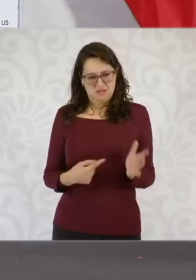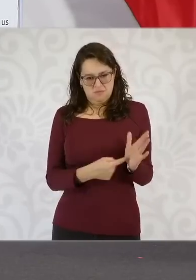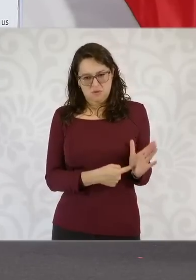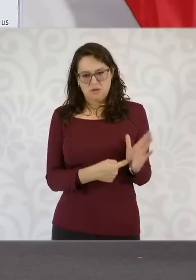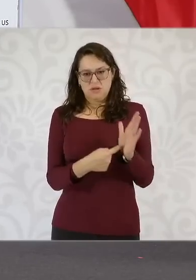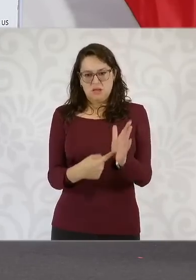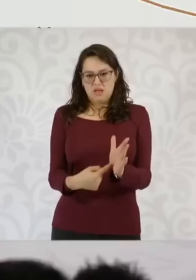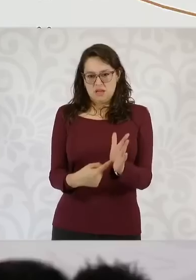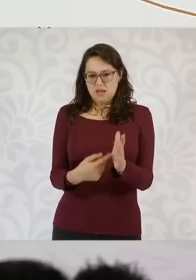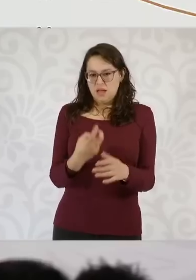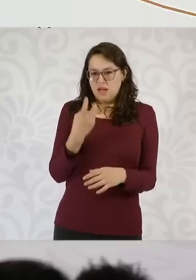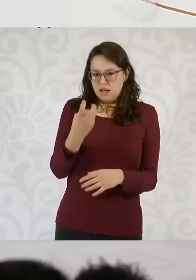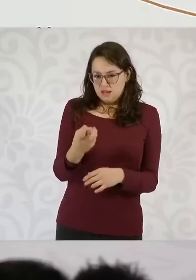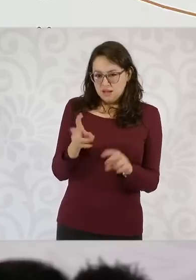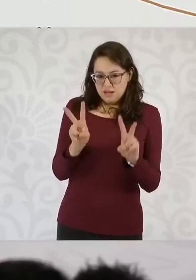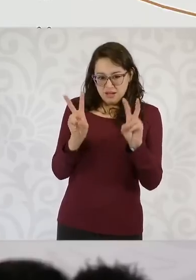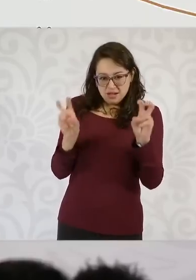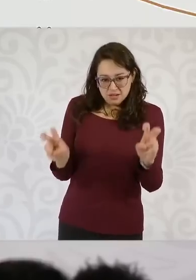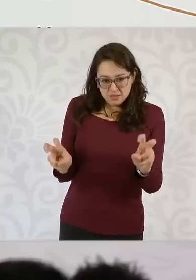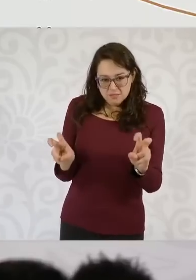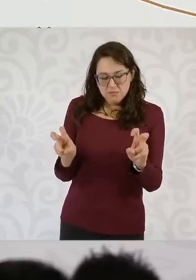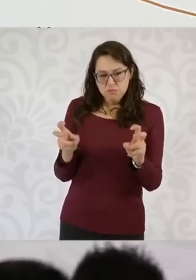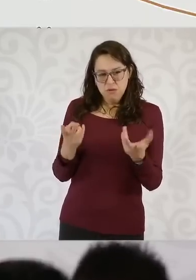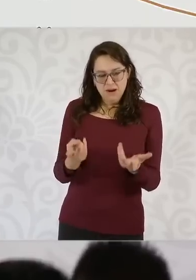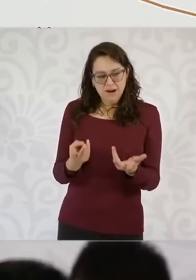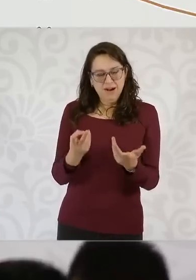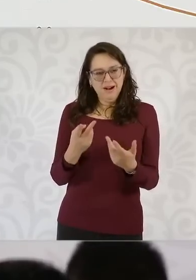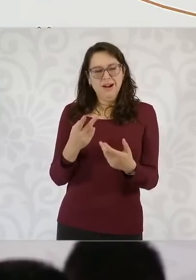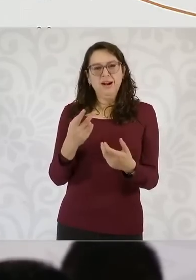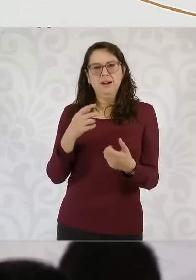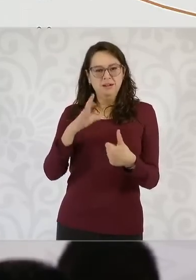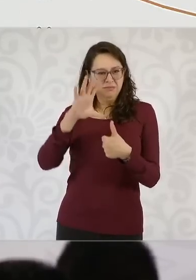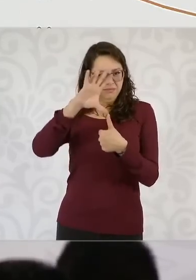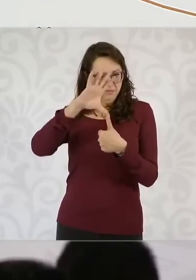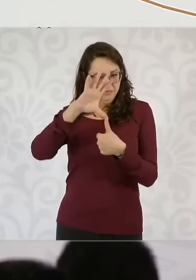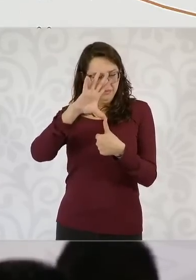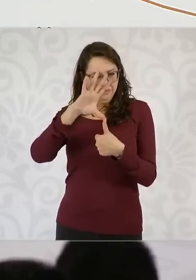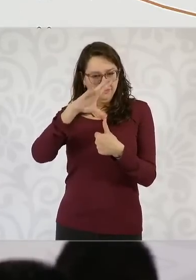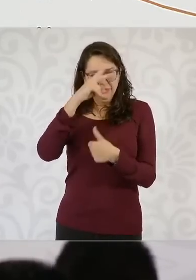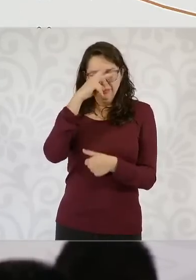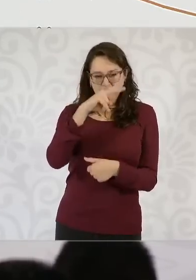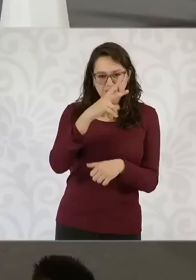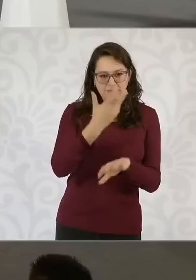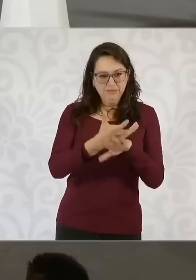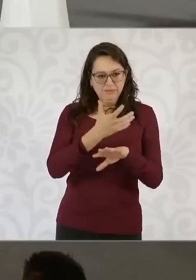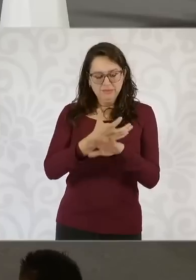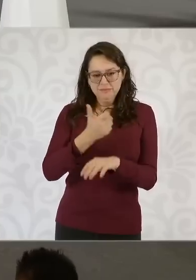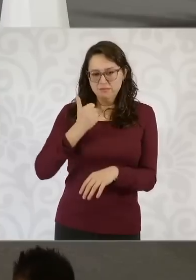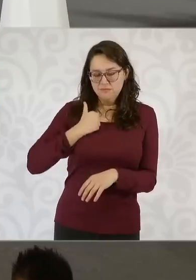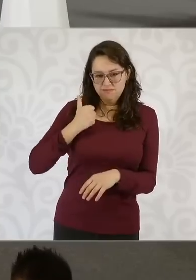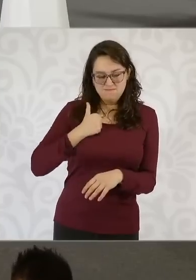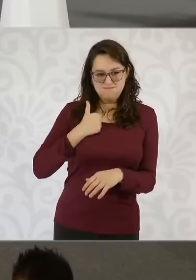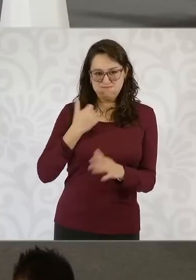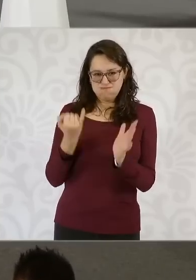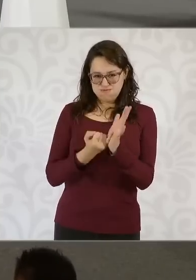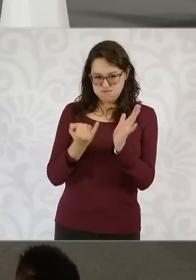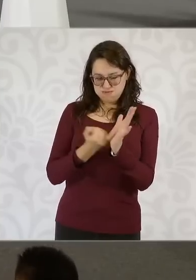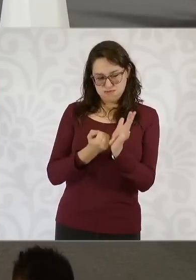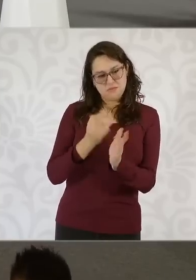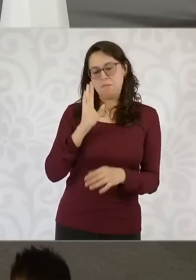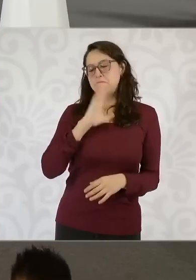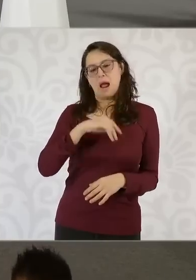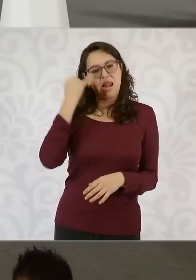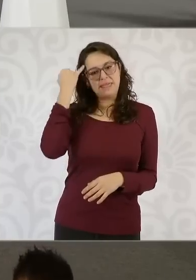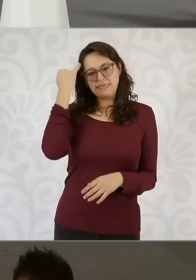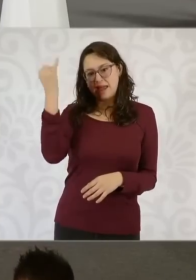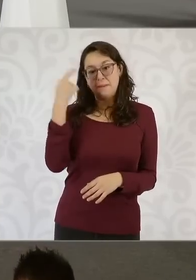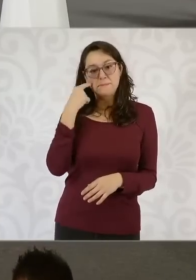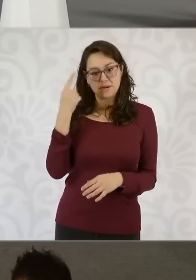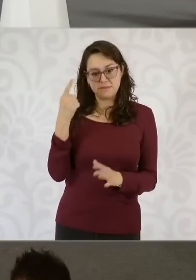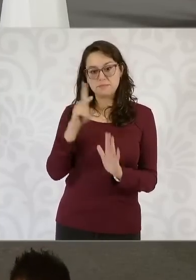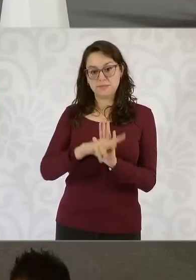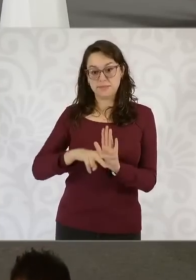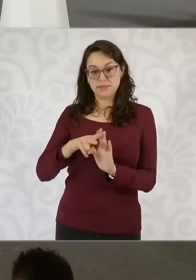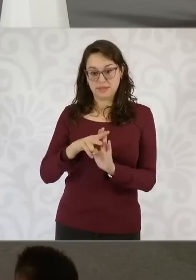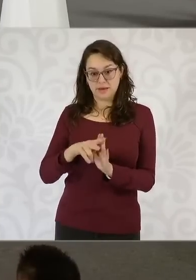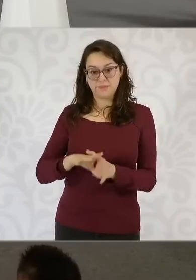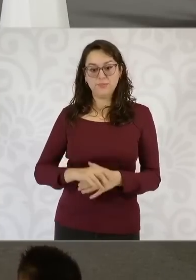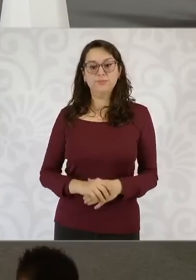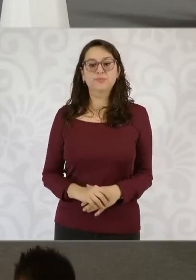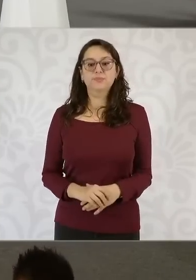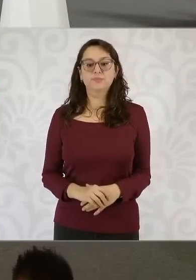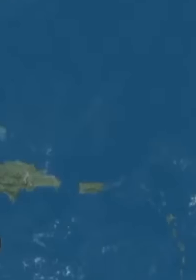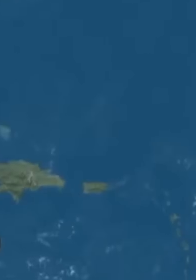Poner este tipo de tarifas en América del Norte entre México Estados Unidos y Canadá por favor